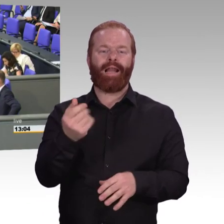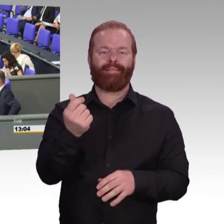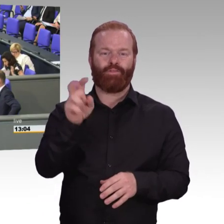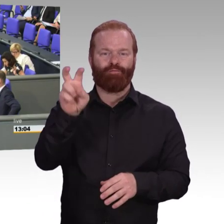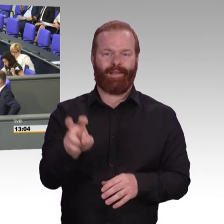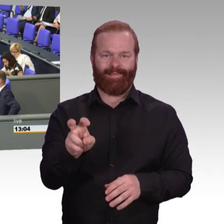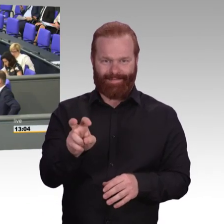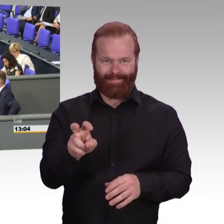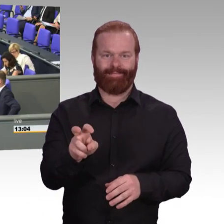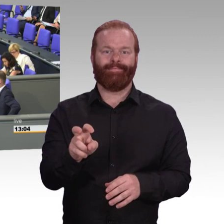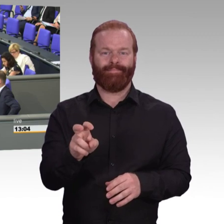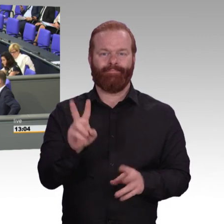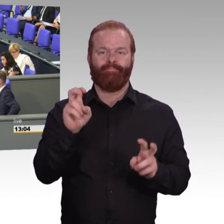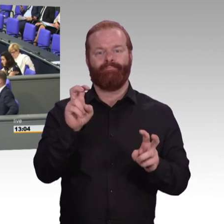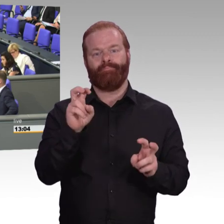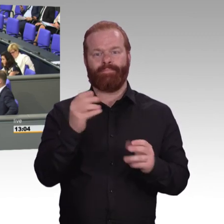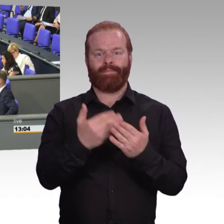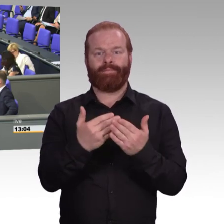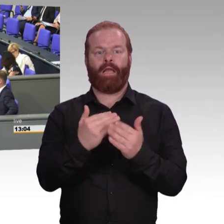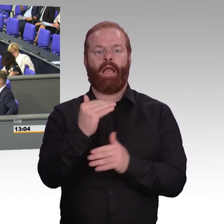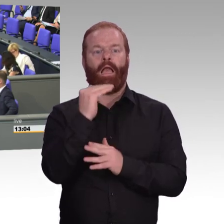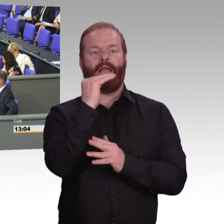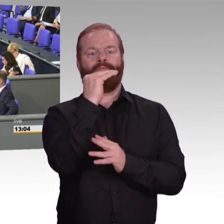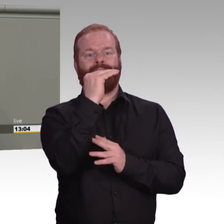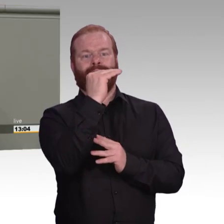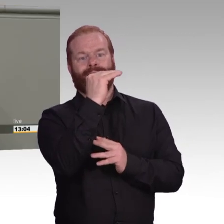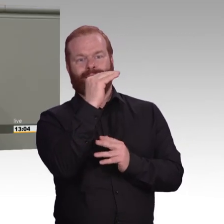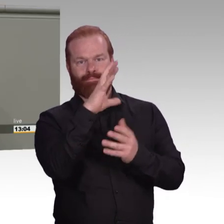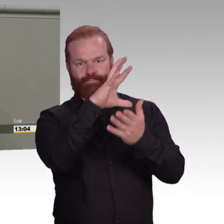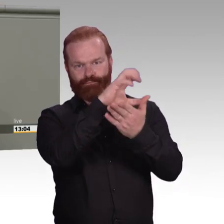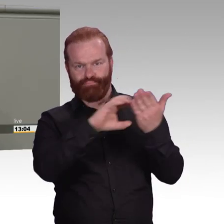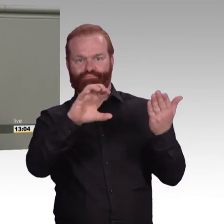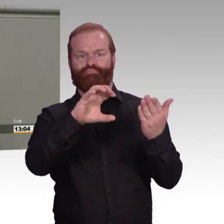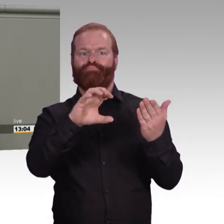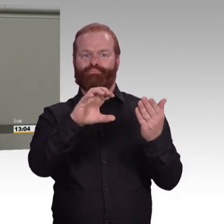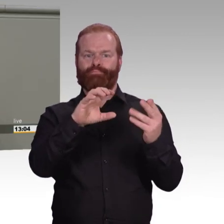(Beifall) Mit starken Kinderrechten im Grundgesetz würden wir die Rolle von Kindern